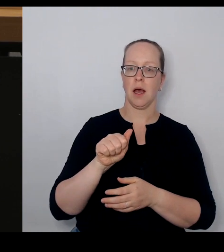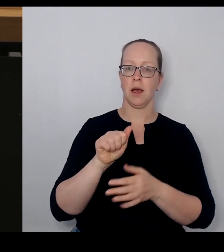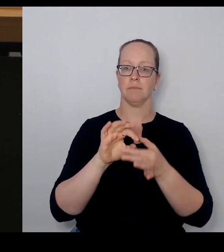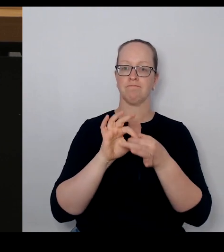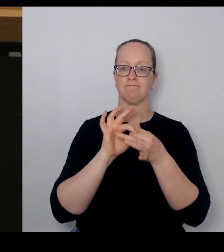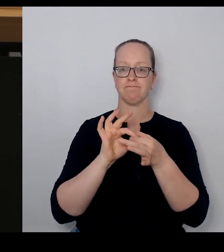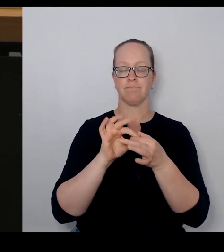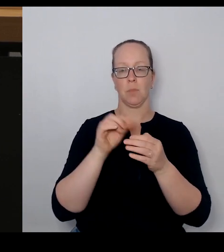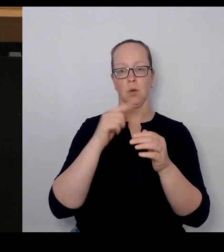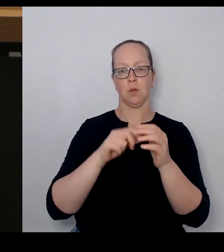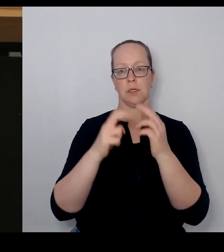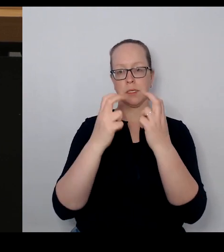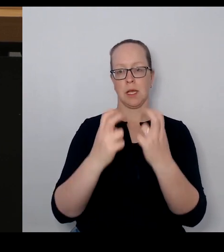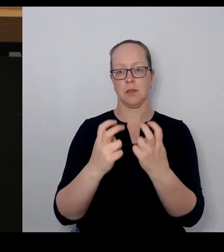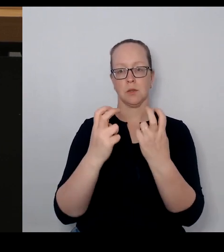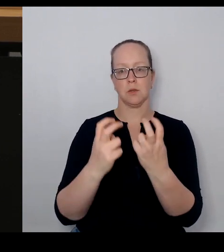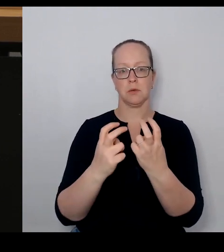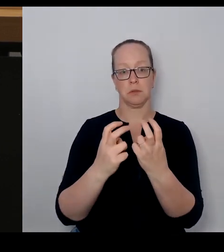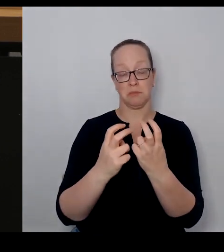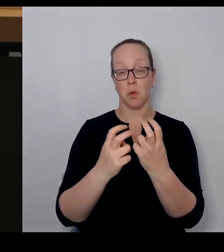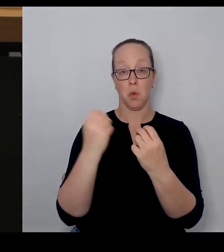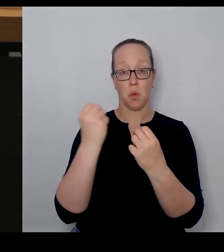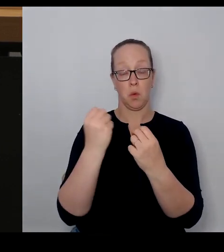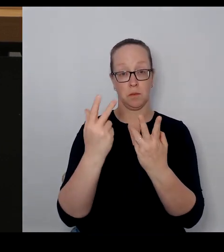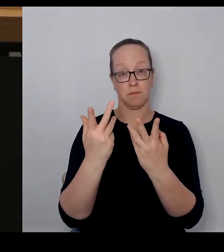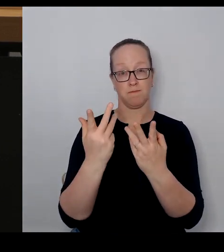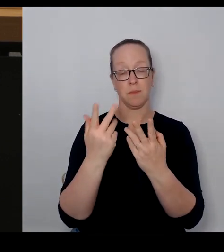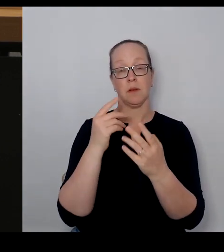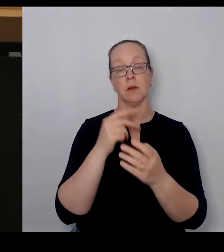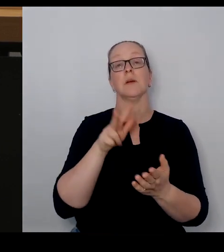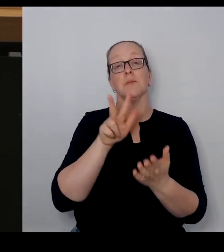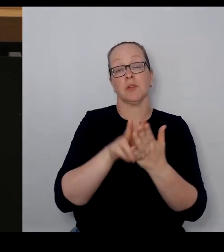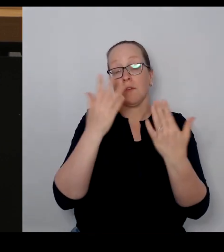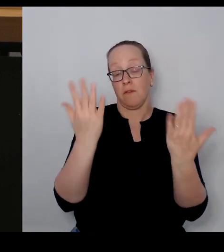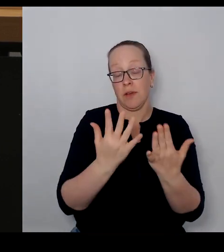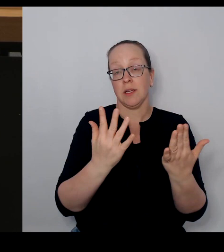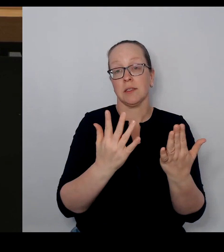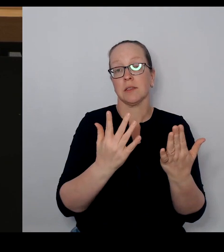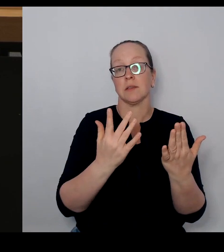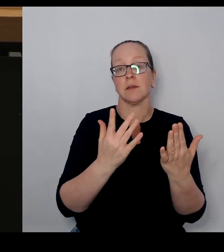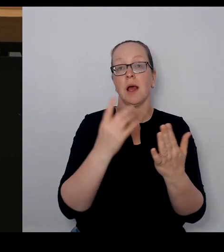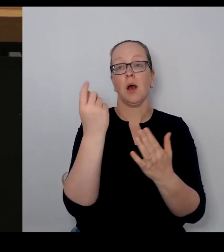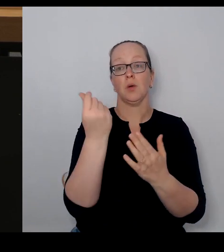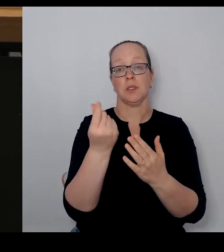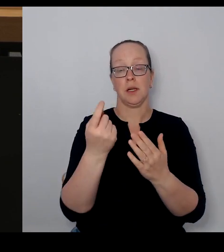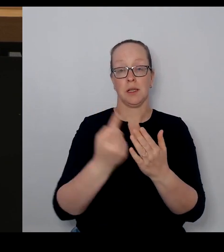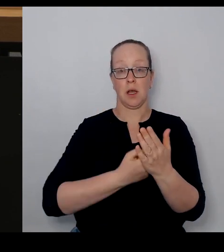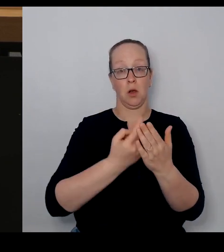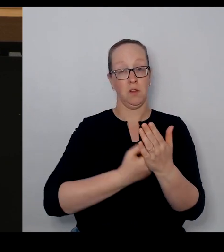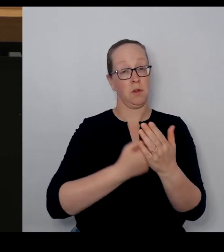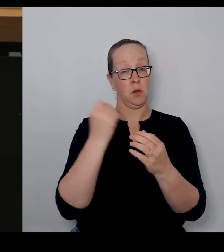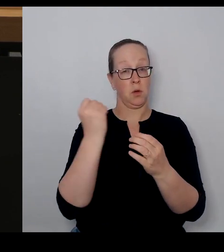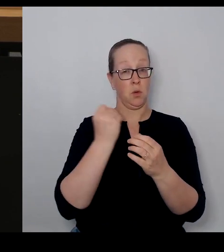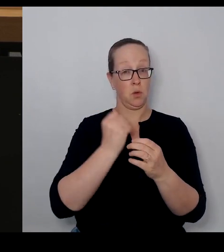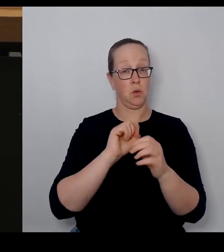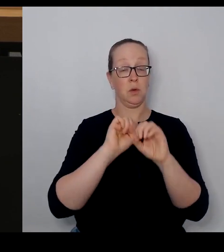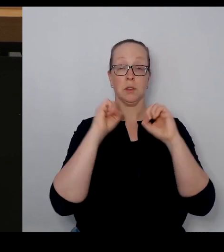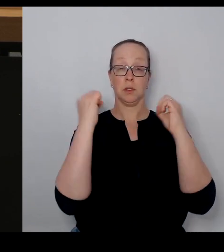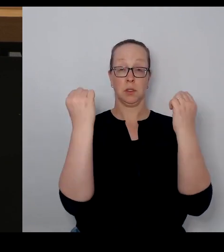Herausforderungen der gegenwärtigen, sehr angespannten Situation auch stellt. Dieses Haus, dieses Haushaltsgesetz